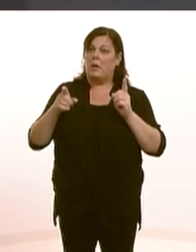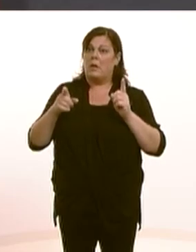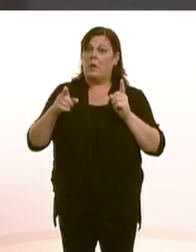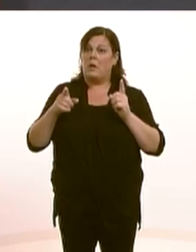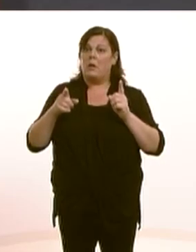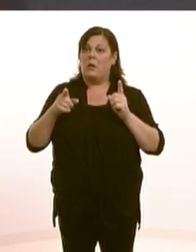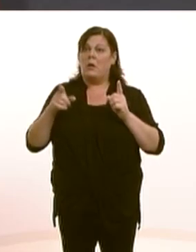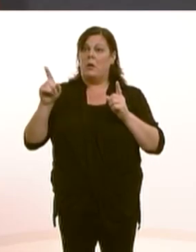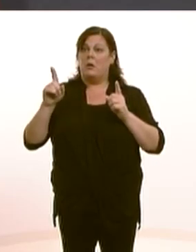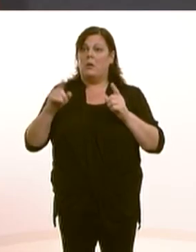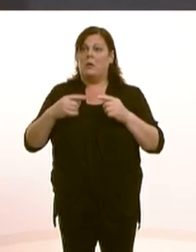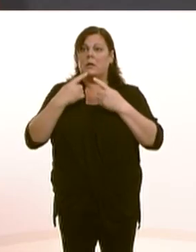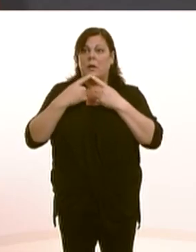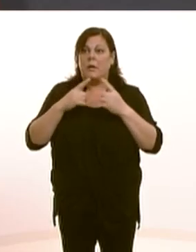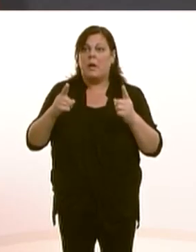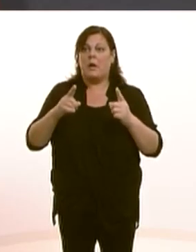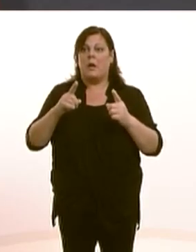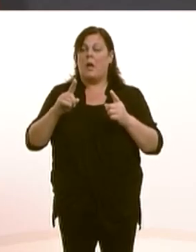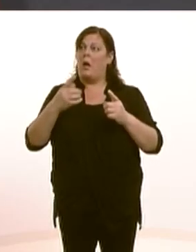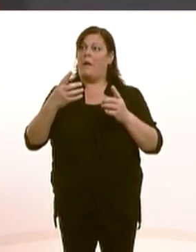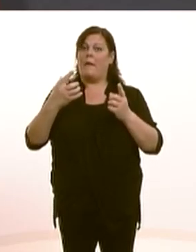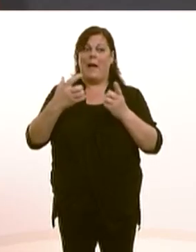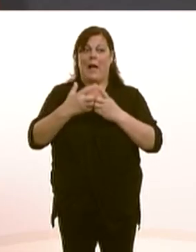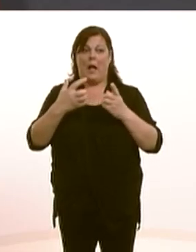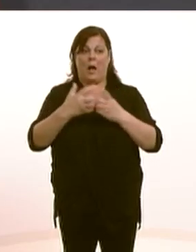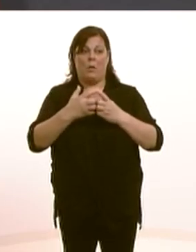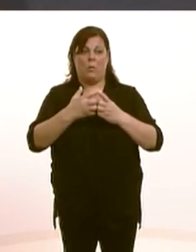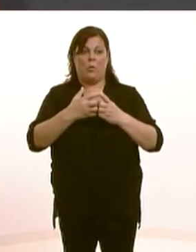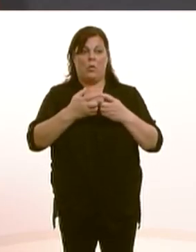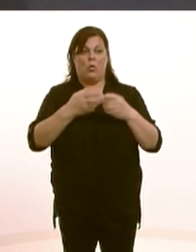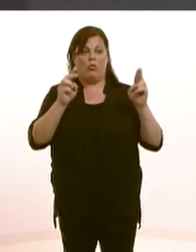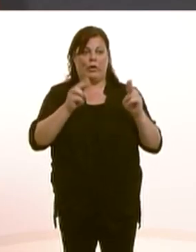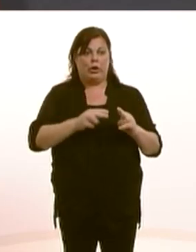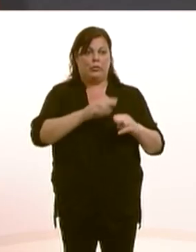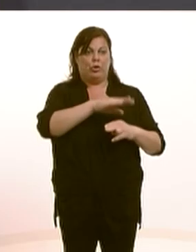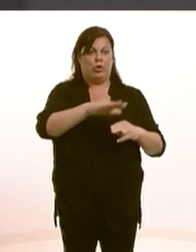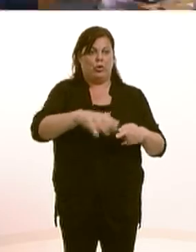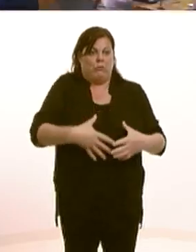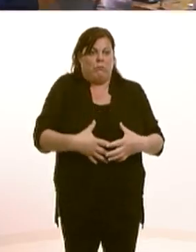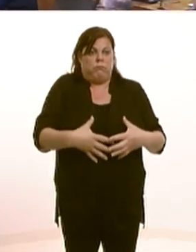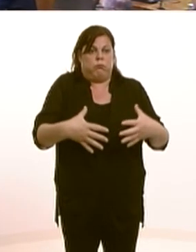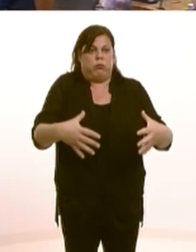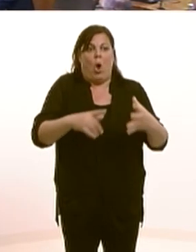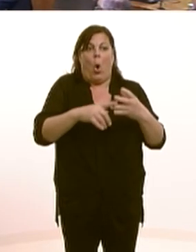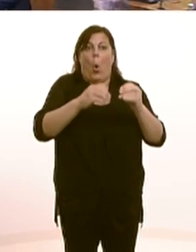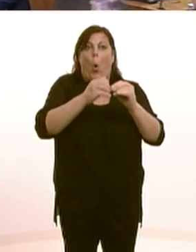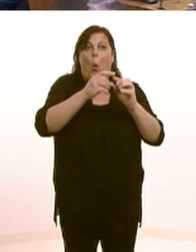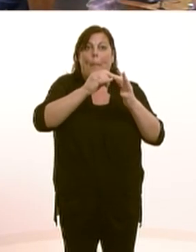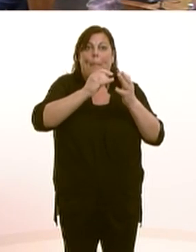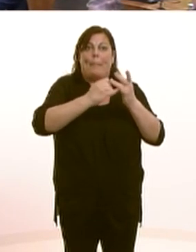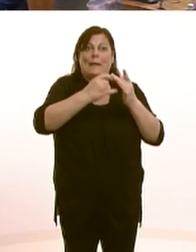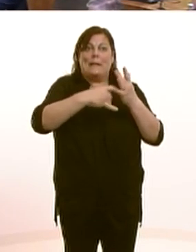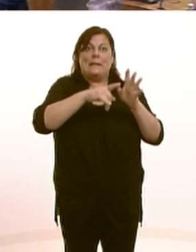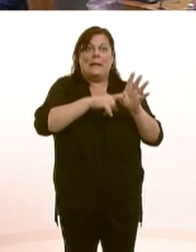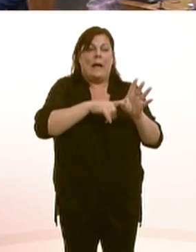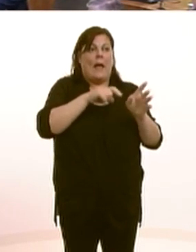mewn plant yng Nghanolbarth a Gorllewin Cymru? OAQ(5)0152(FM) Carwyn Jones: Yes. We have introduced legislation, policies and a range of interventions to improve diets